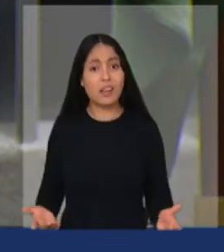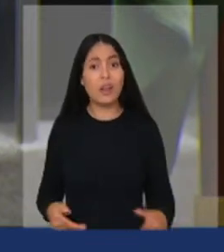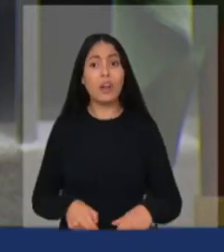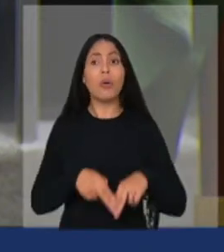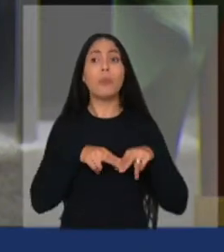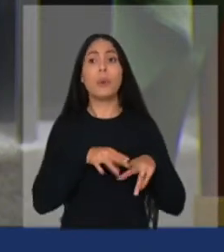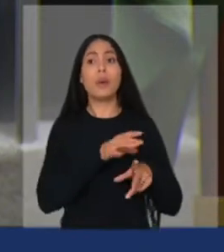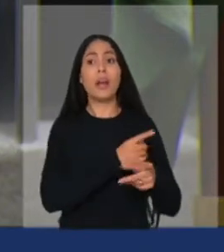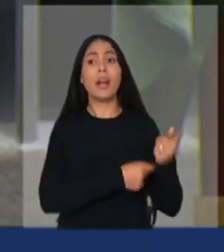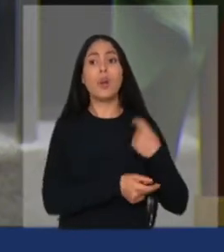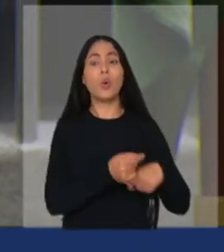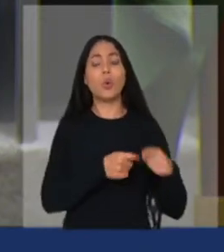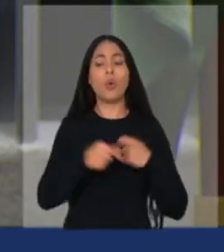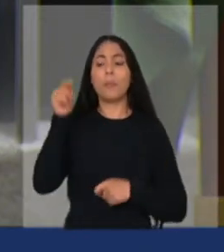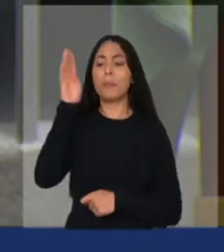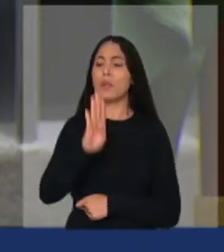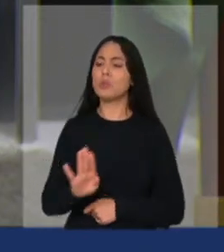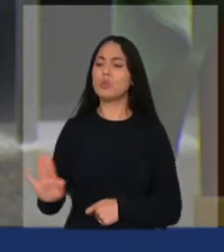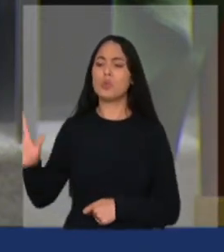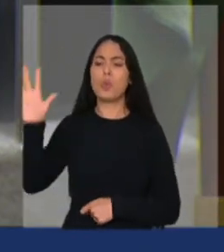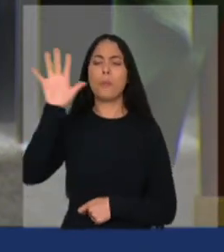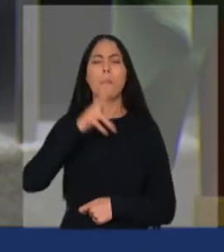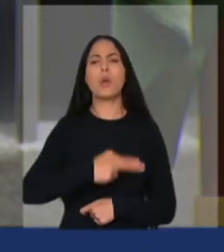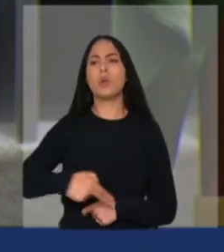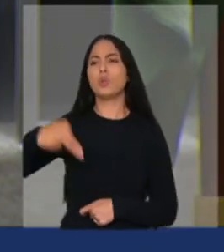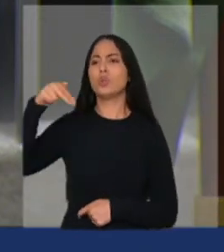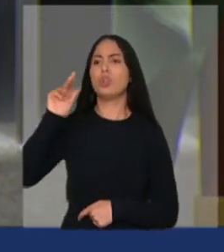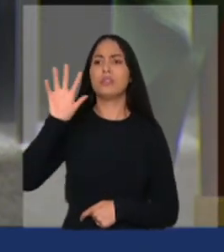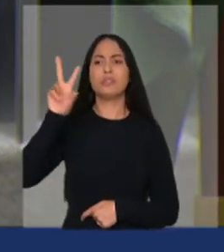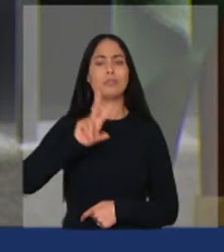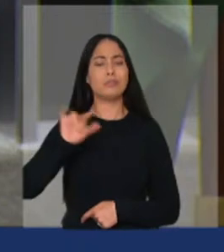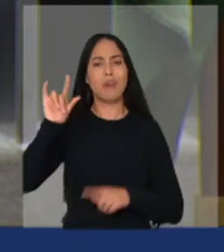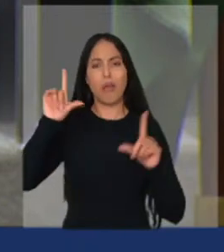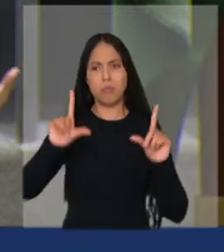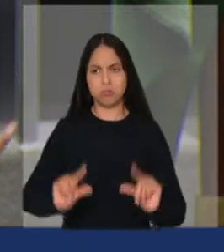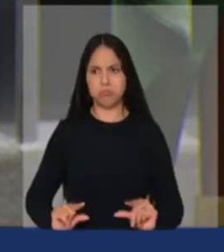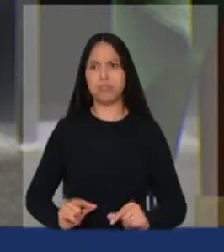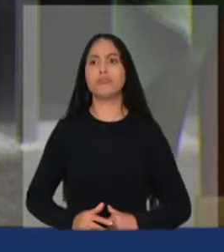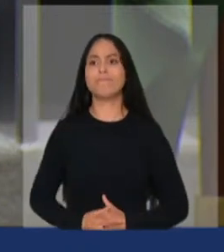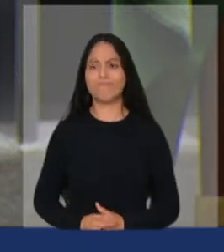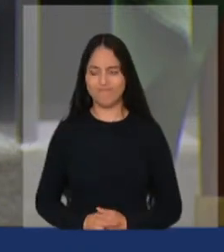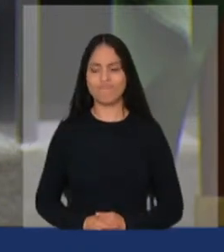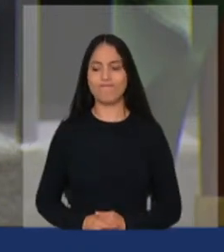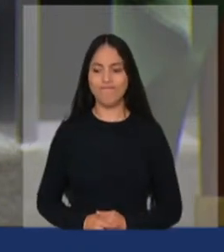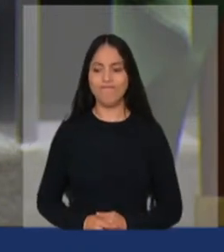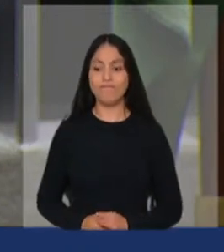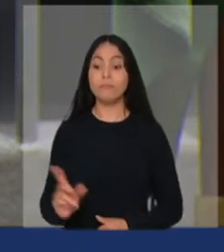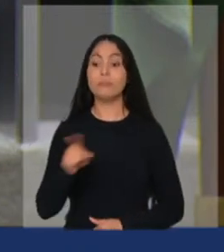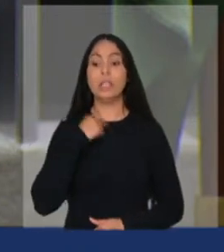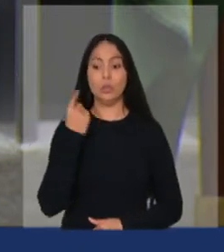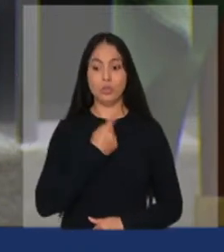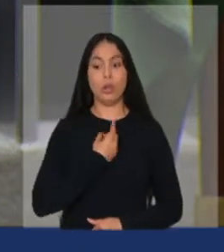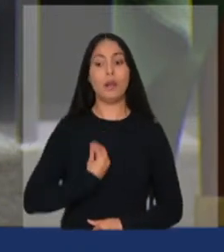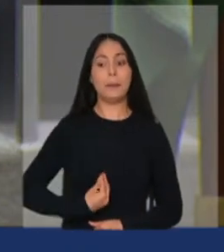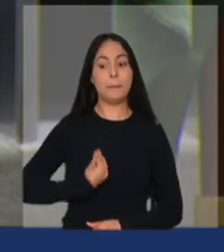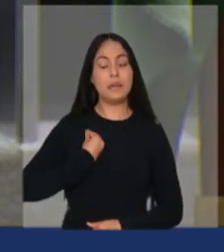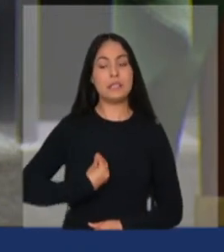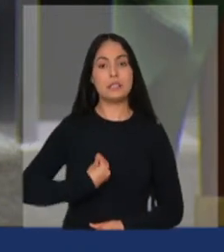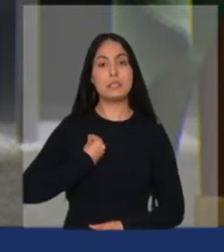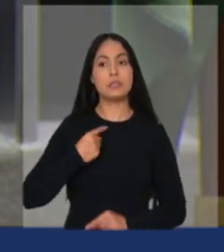ESTE TIPO DE POLÍTICA PÚBLICA AGORA, EM PLENO 21, DEPOIS DA GENTE TER VISTO O QUE É POSSÍVEL SER FEITO S POR ISSO, NÓS DE PERNAMBUCO,